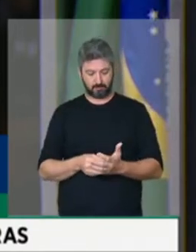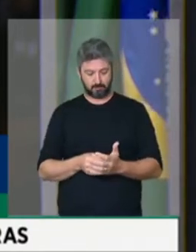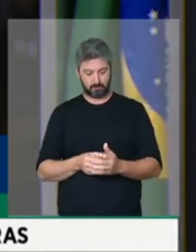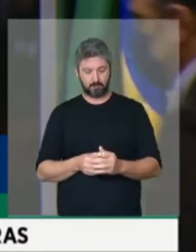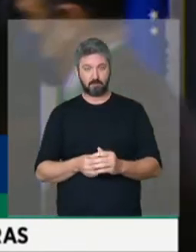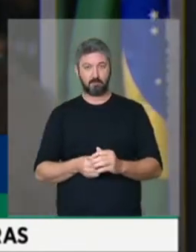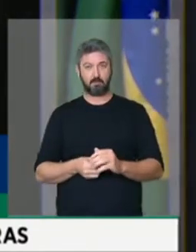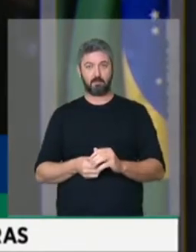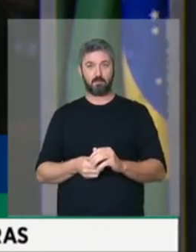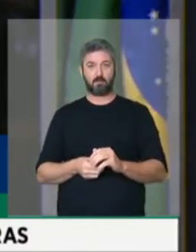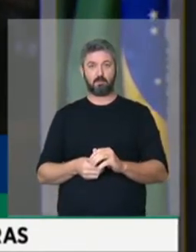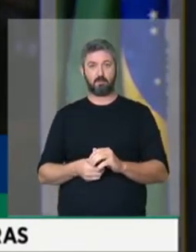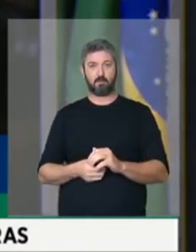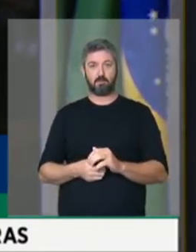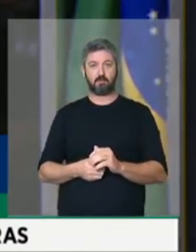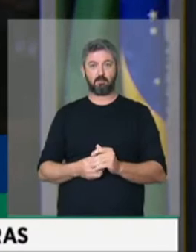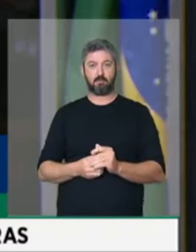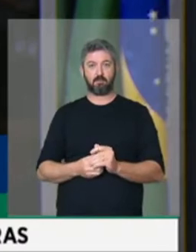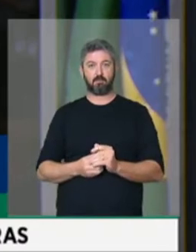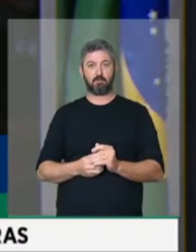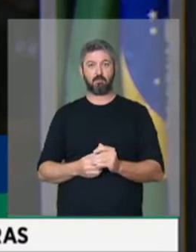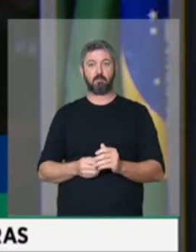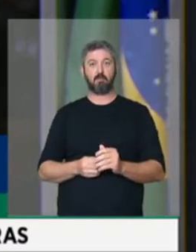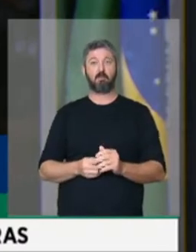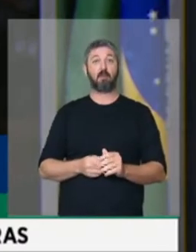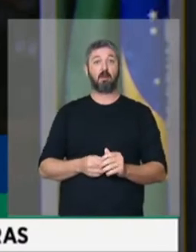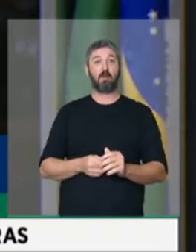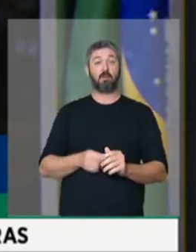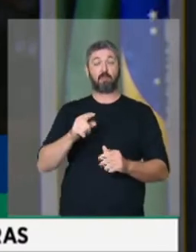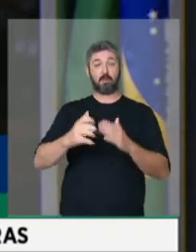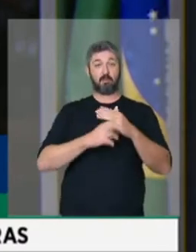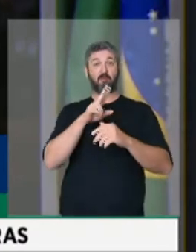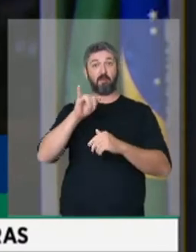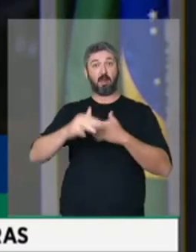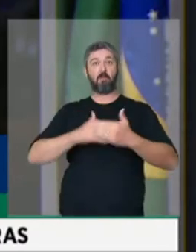EMPRESAS NACIONAIS QUE NÃO TÊM UM DONO. ELA SIMPLESMENTE É UMA EMPRESA ONDE VÁRIOS E